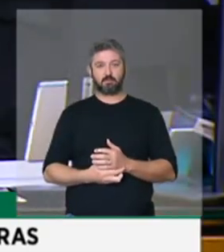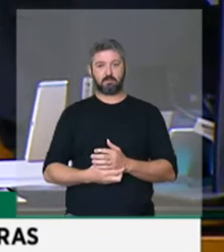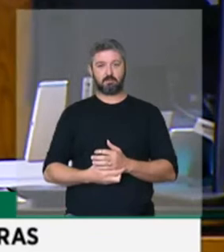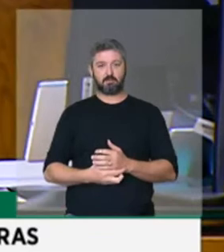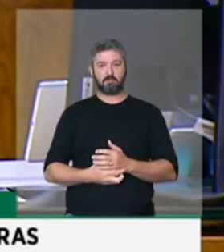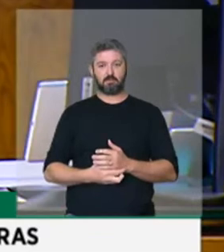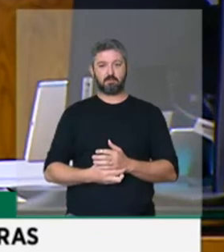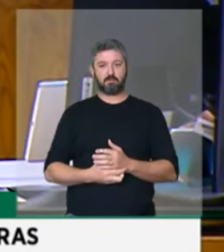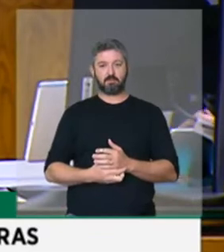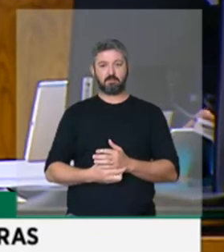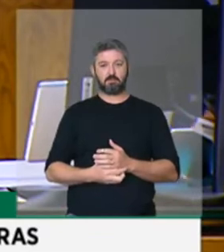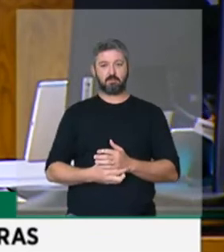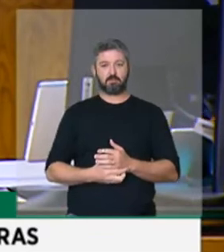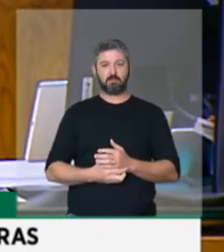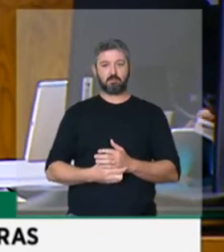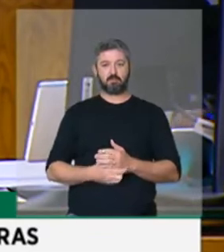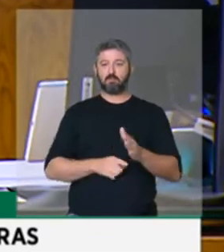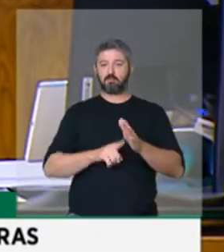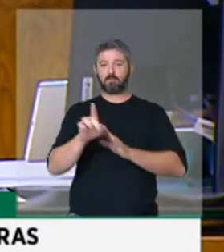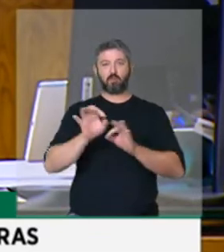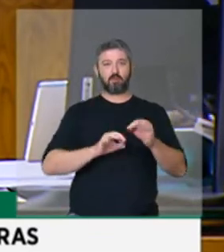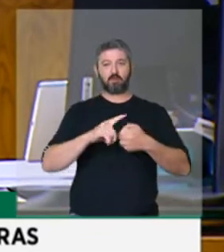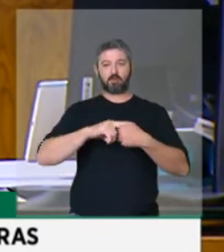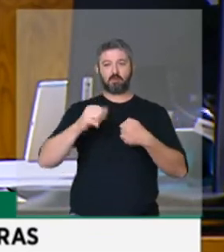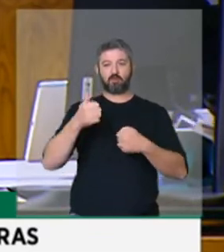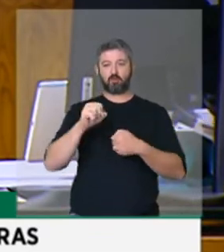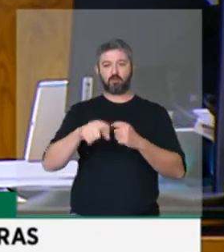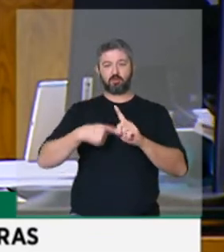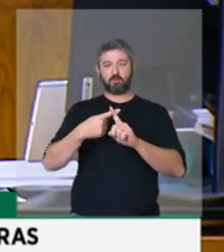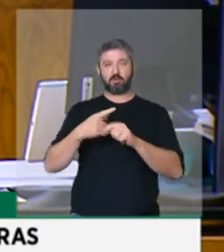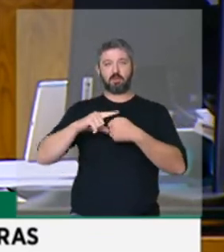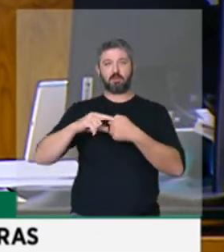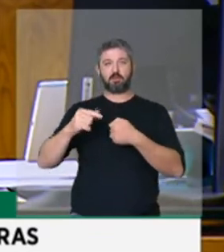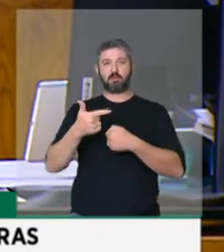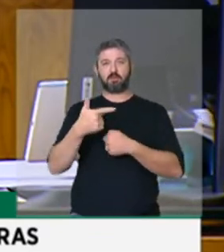DESTE PROJETO. QUEM PENSA DE BRASIL DE FUTURO, DEFENDE A ELETROBRAS PÚBLICA... E DE